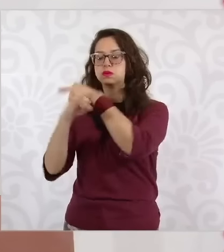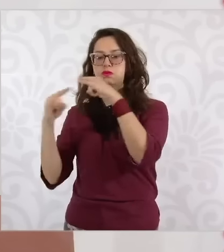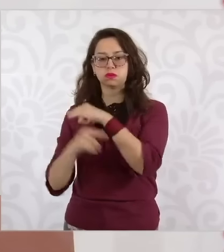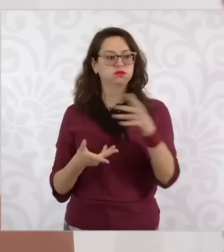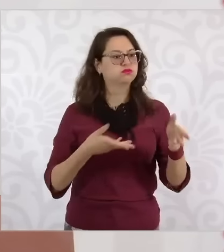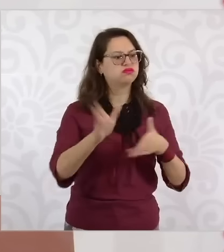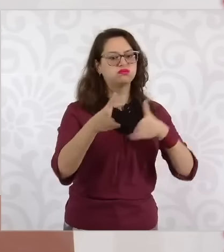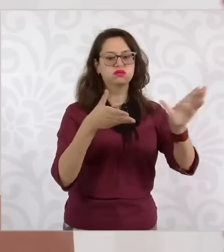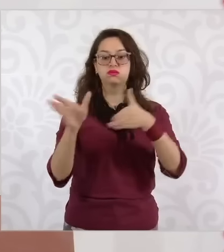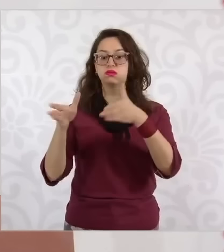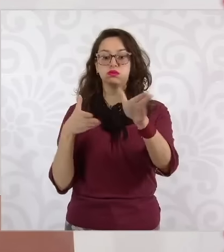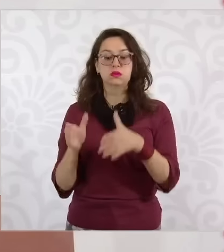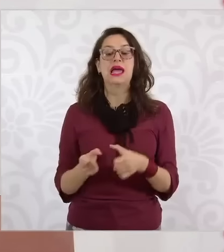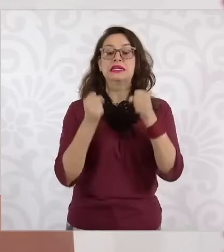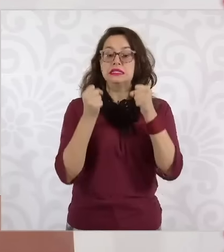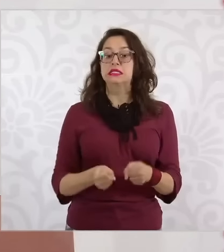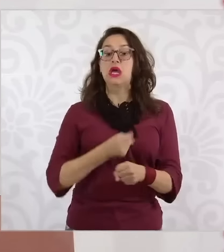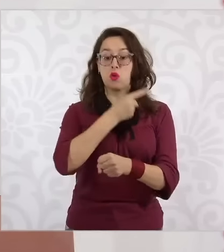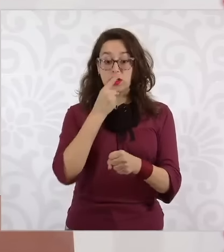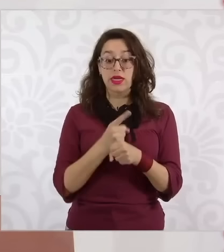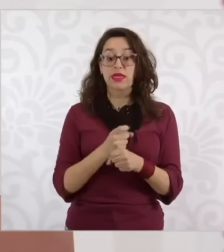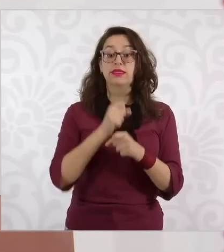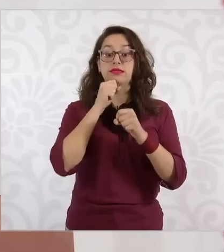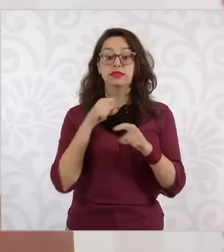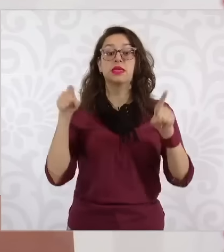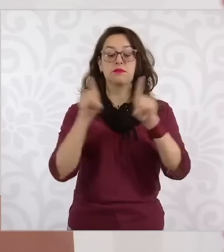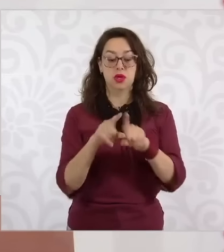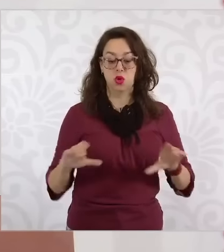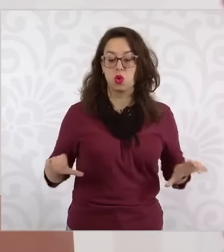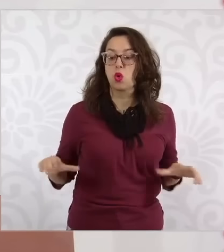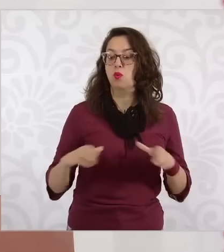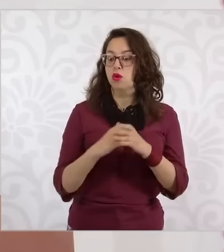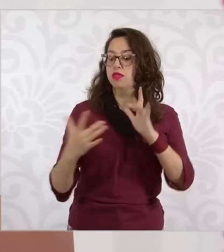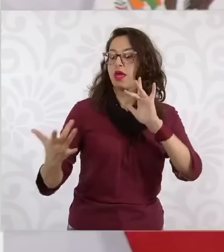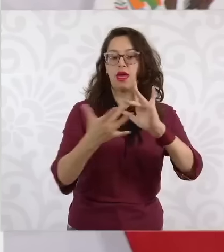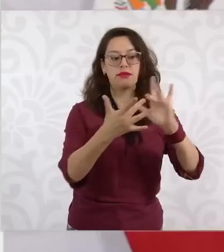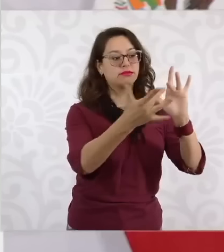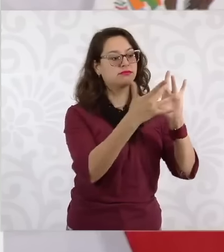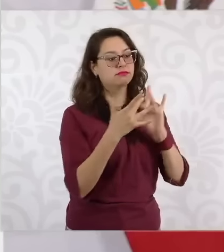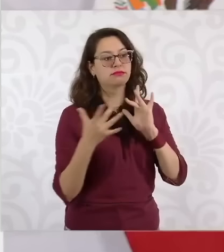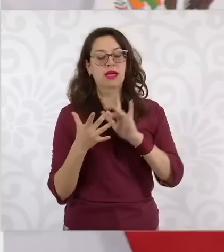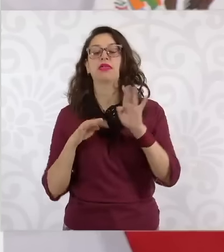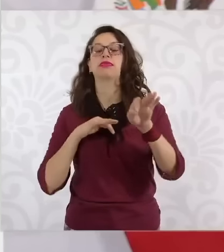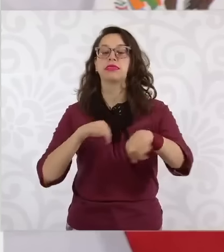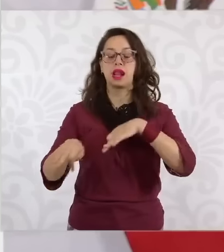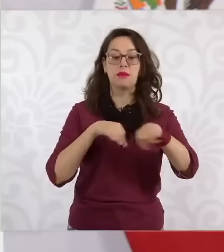sirve para acercar más a las comunidades, para crear empleo y para así cumplir con la justicia